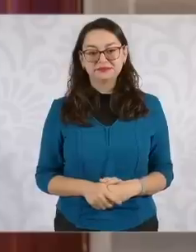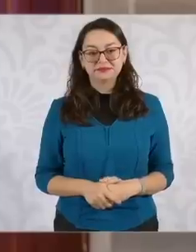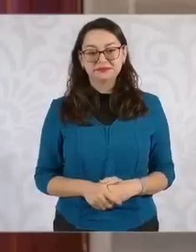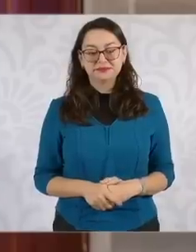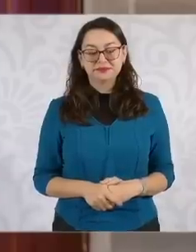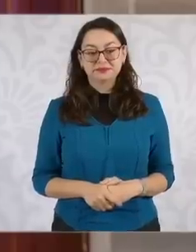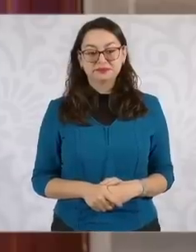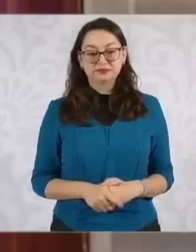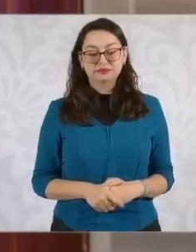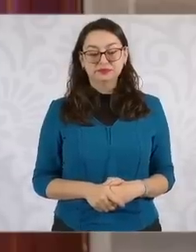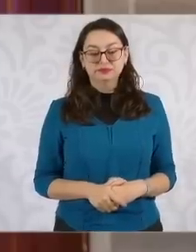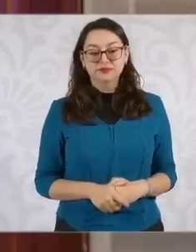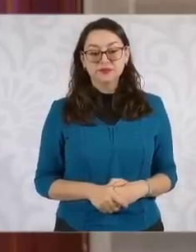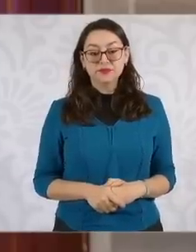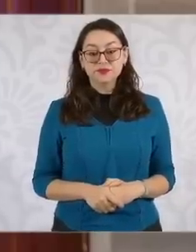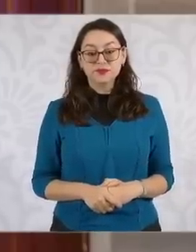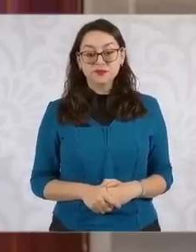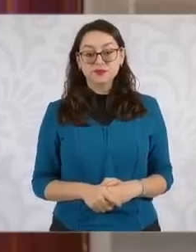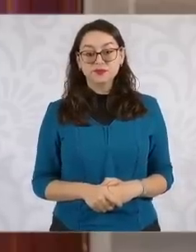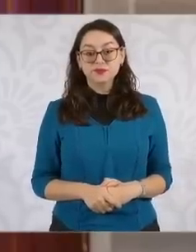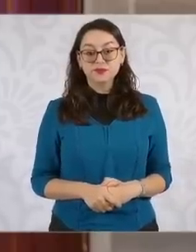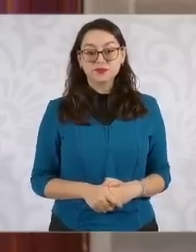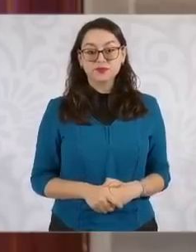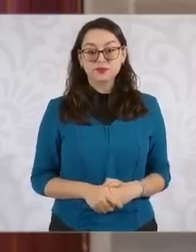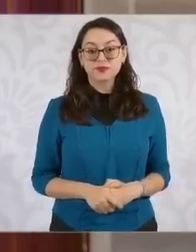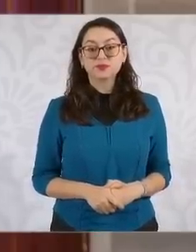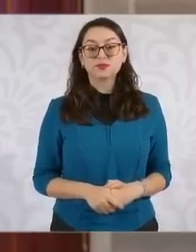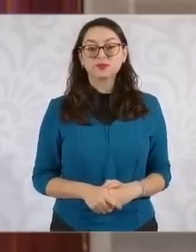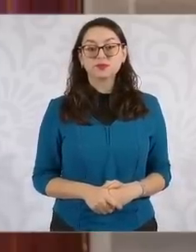adelante la